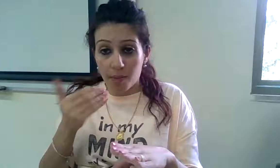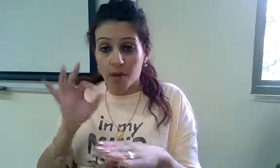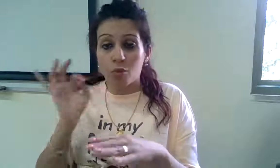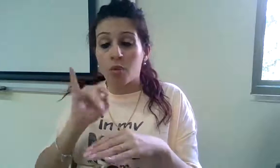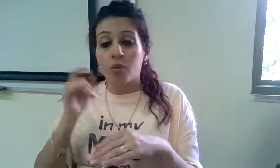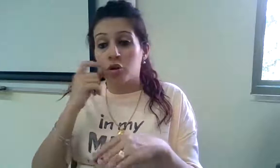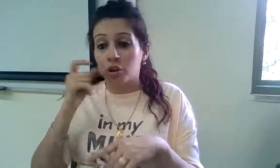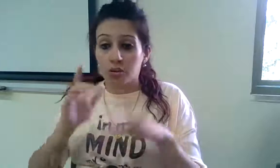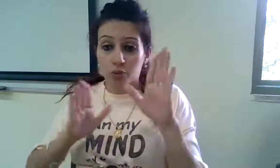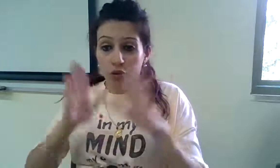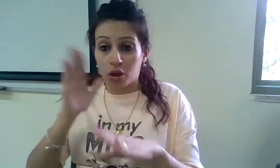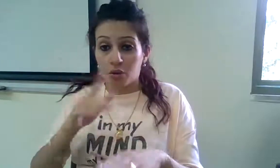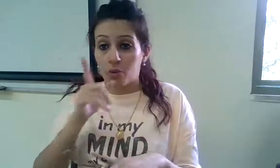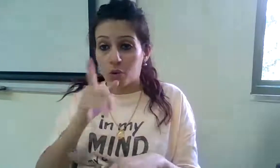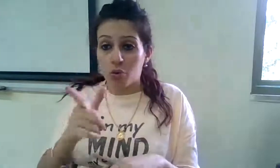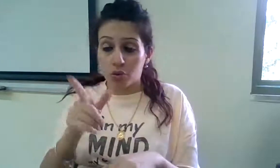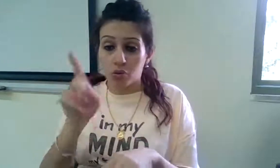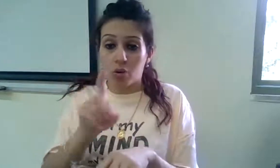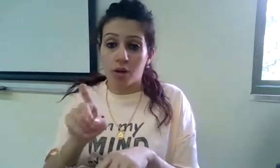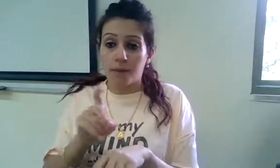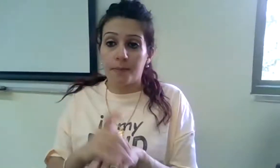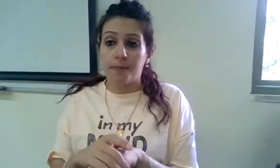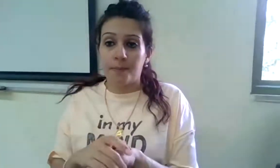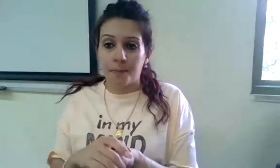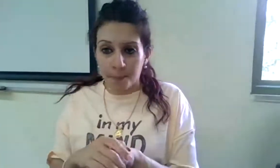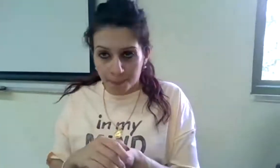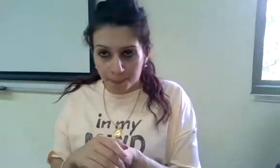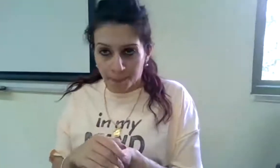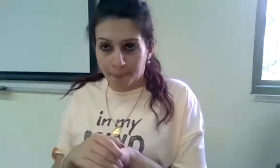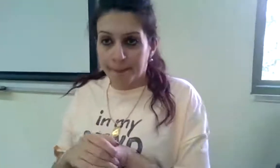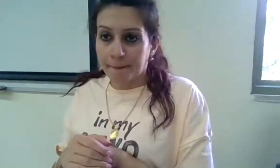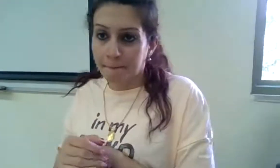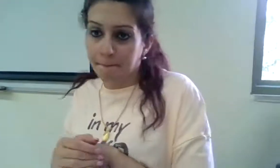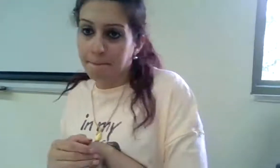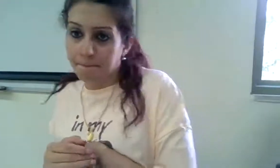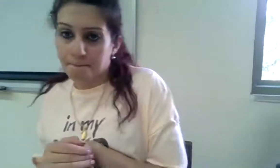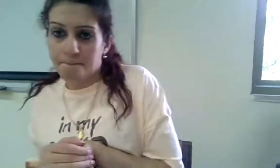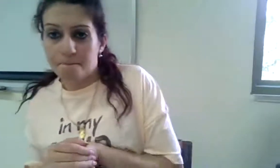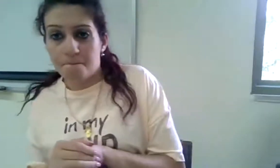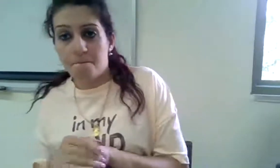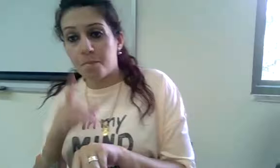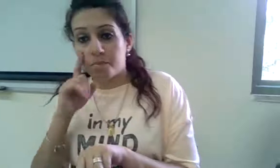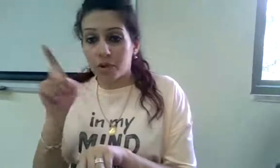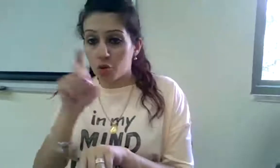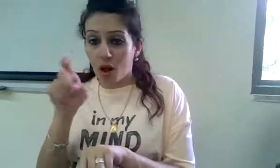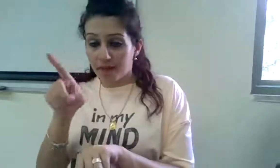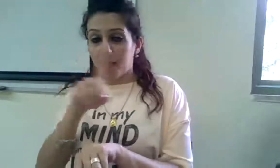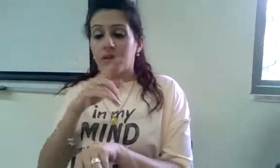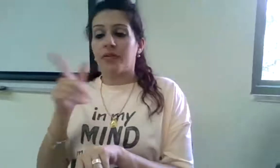على ذلك السؤال الذي يتعلق بالأنظمة والقوانين